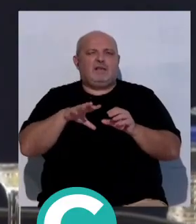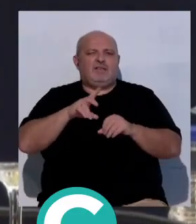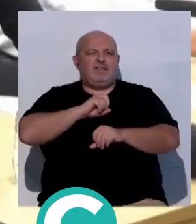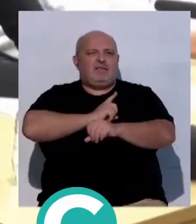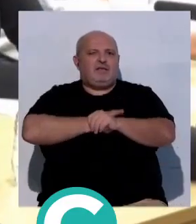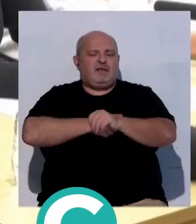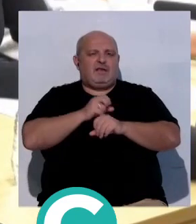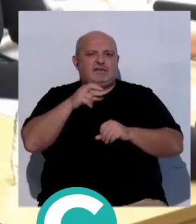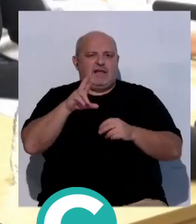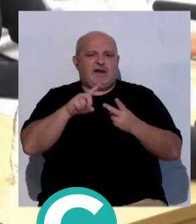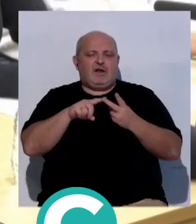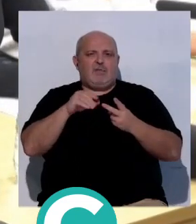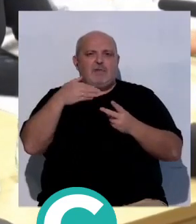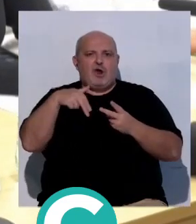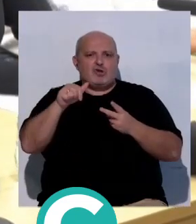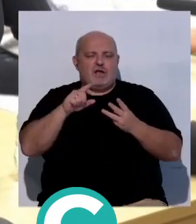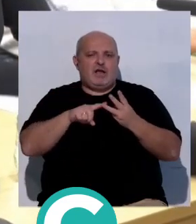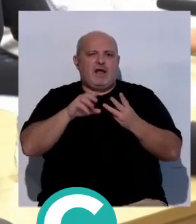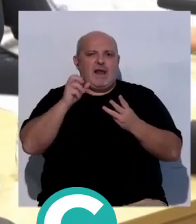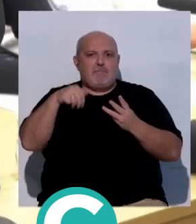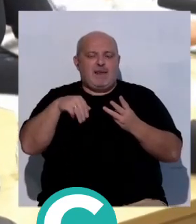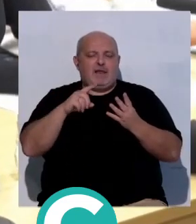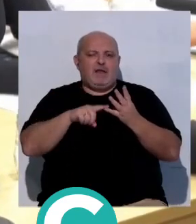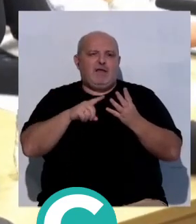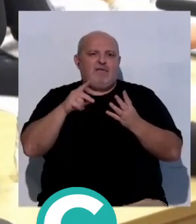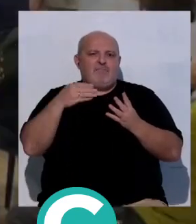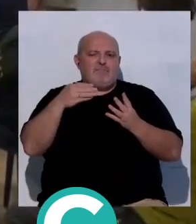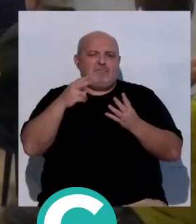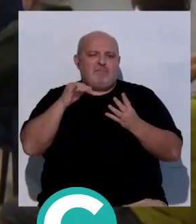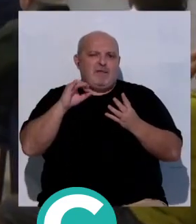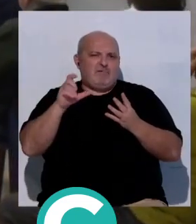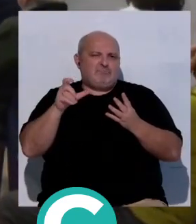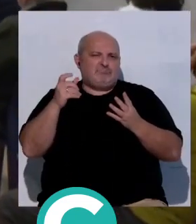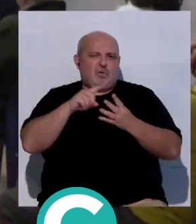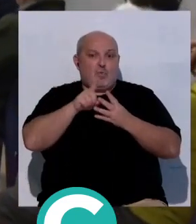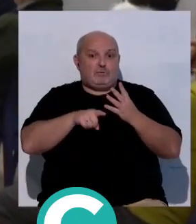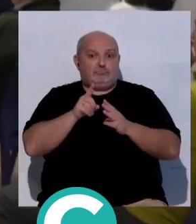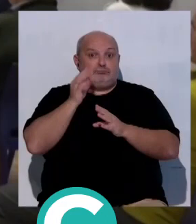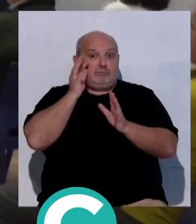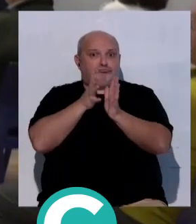Ester Córdoba begoña García Carmen calvo Y viví vallín sobre la mesa las cuatro mujeres abordaron